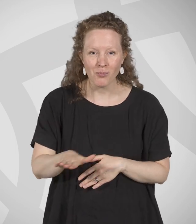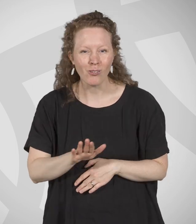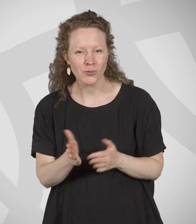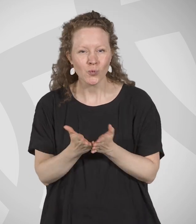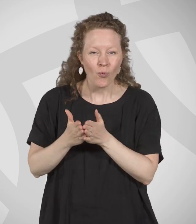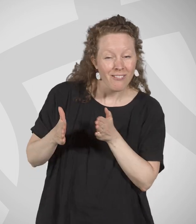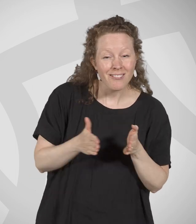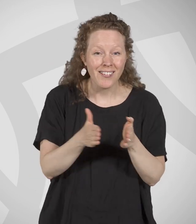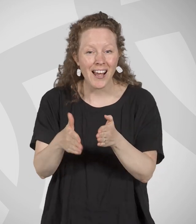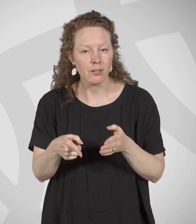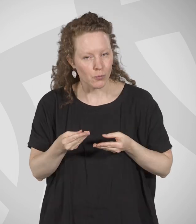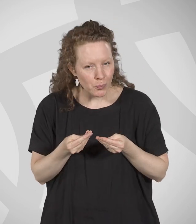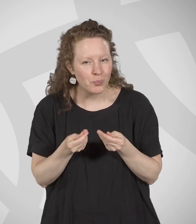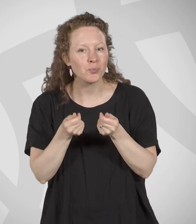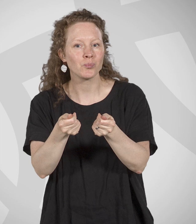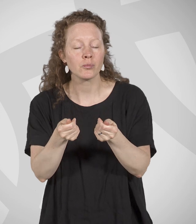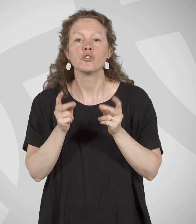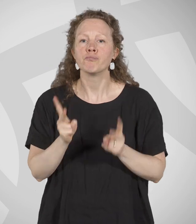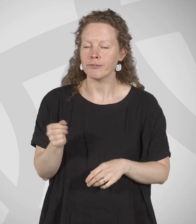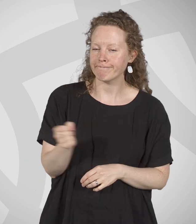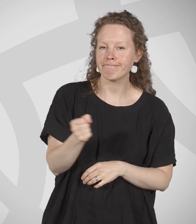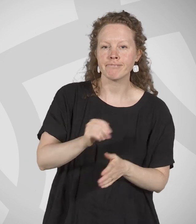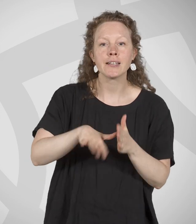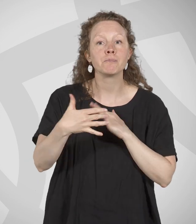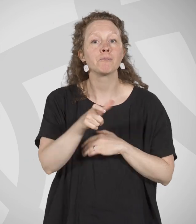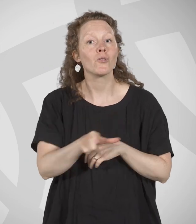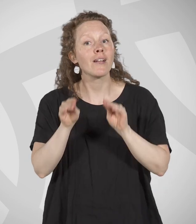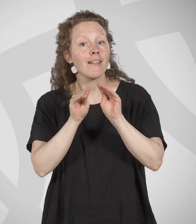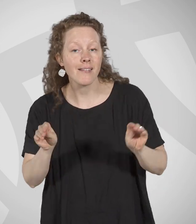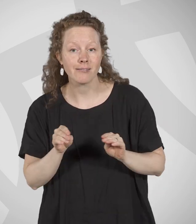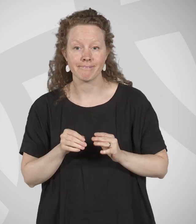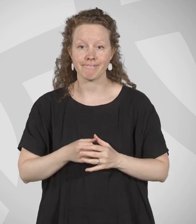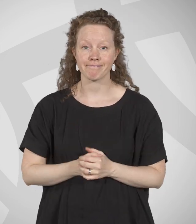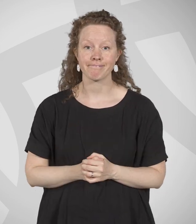en smidig skolväg för teckenspråkiga barn och för att anställa teckenspråkiga lärare.